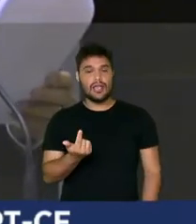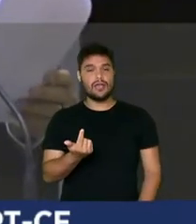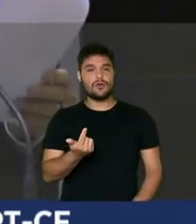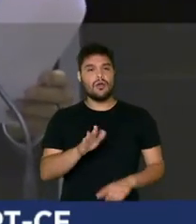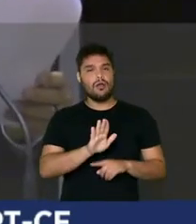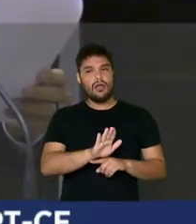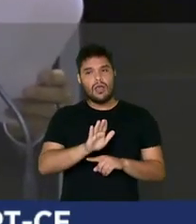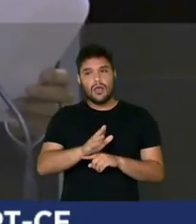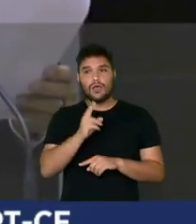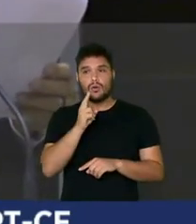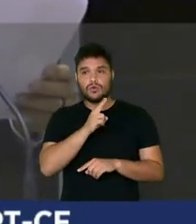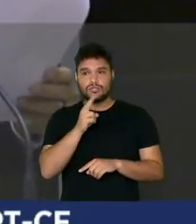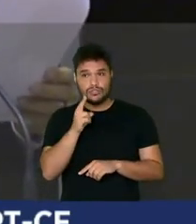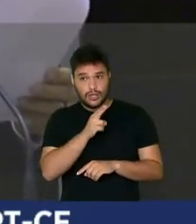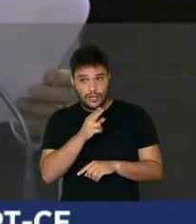APLICAÇÃO EM AÇÕES EMERGENCIAIS QUE VISEI MITIGAR